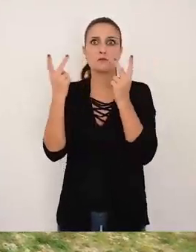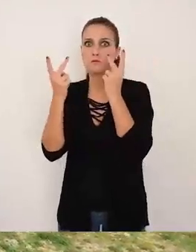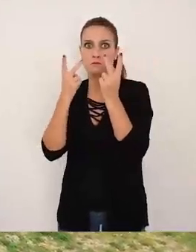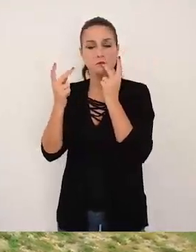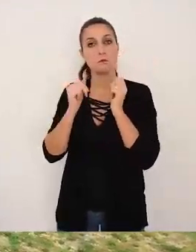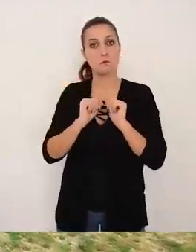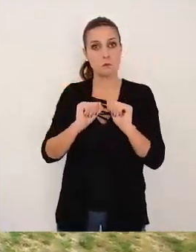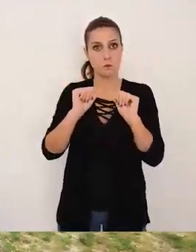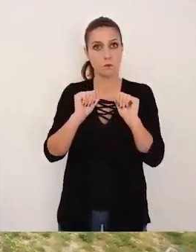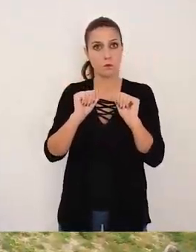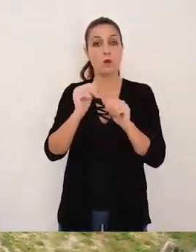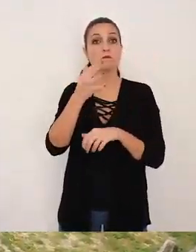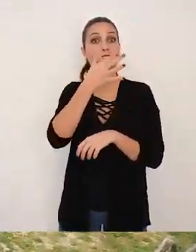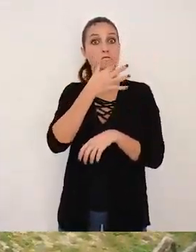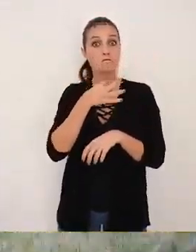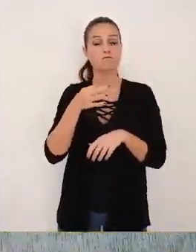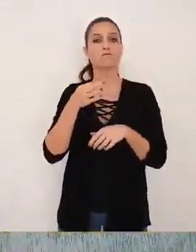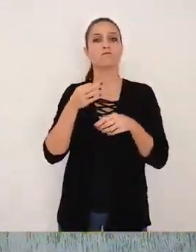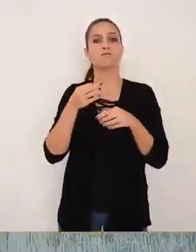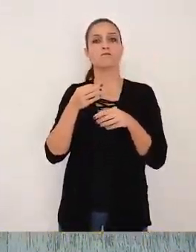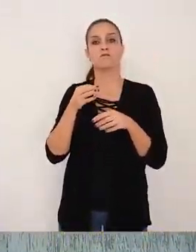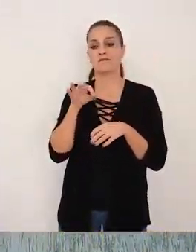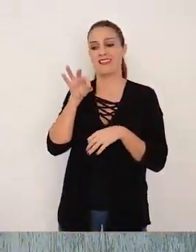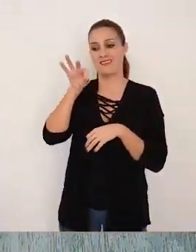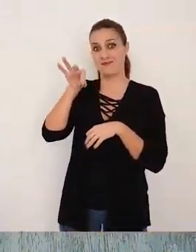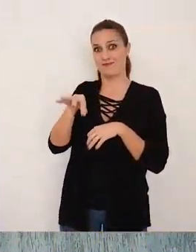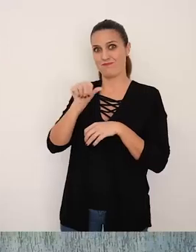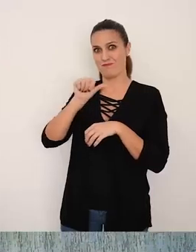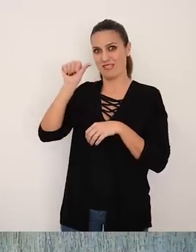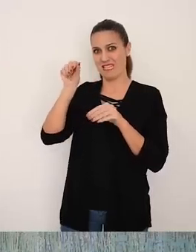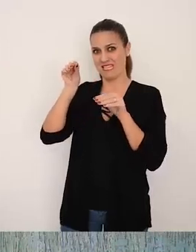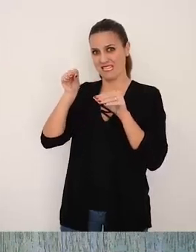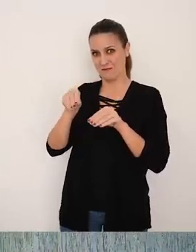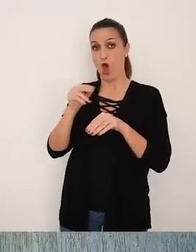Interessante è l’itinerario che prevede come tappa iniziale i due “menhir gemelli”